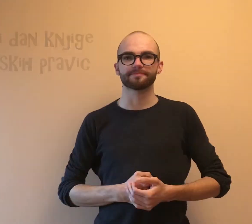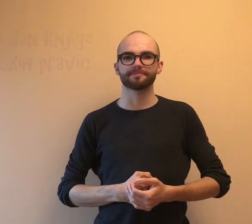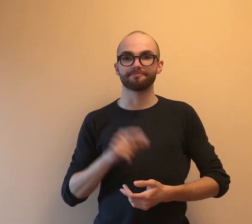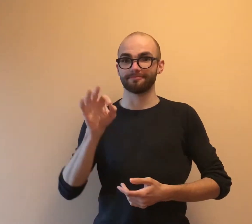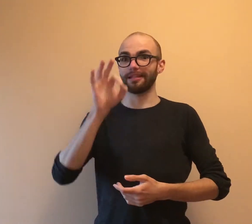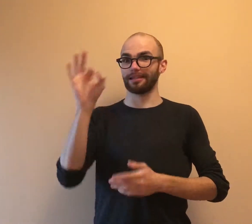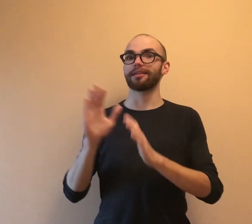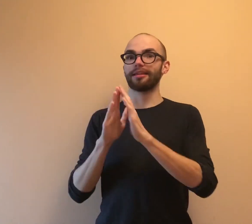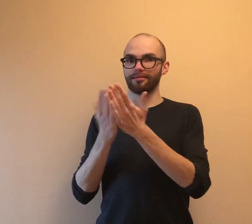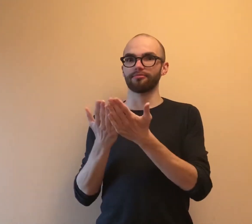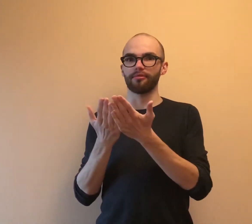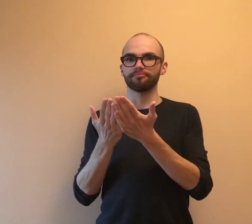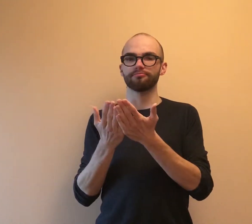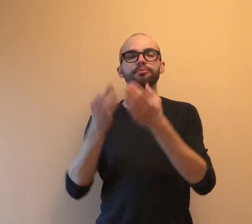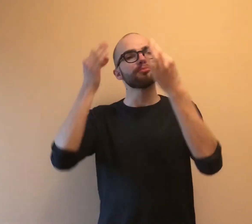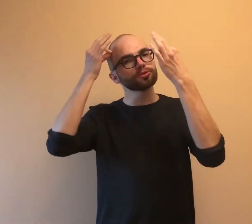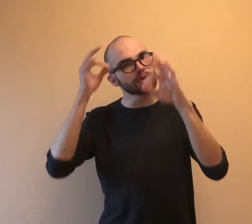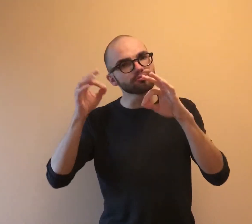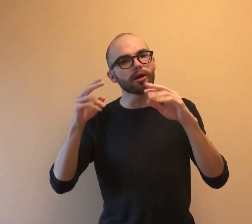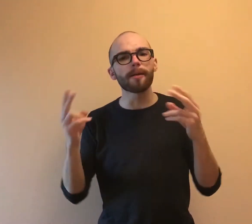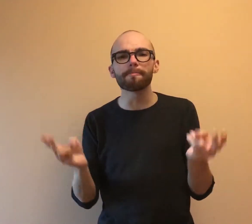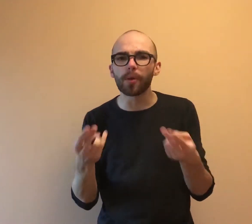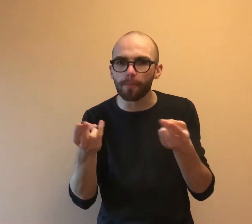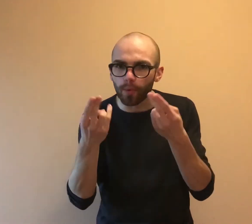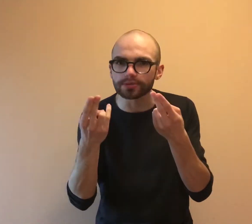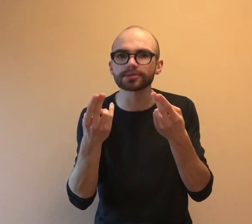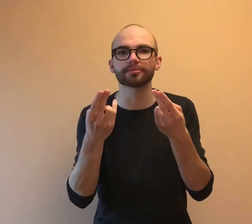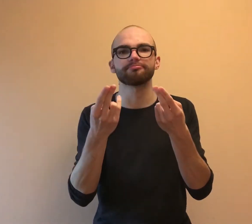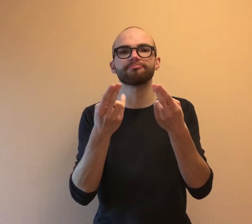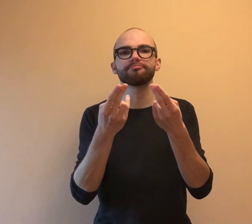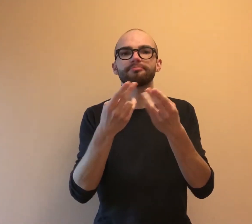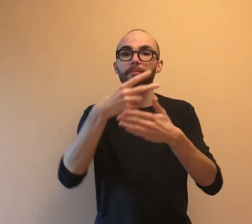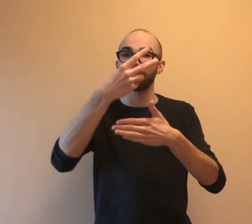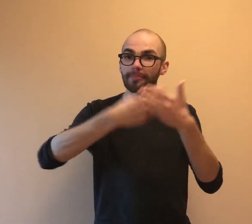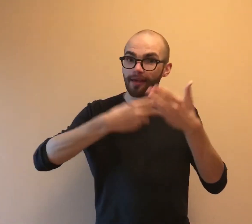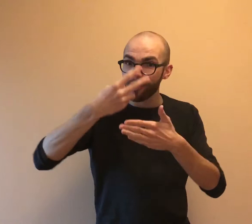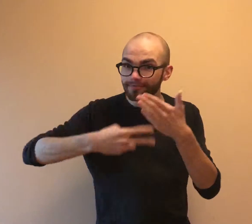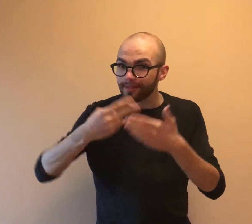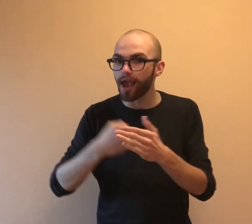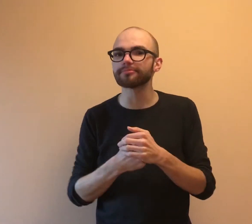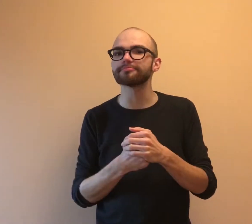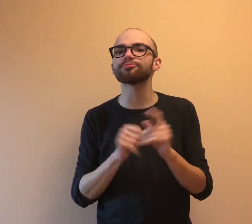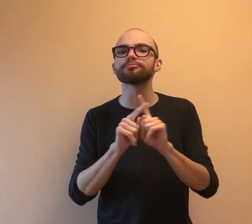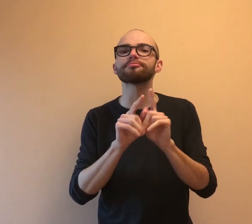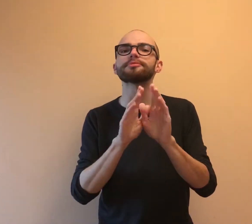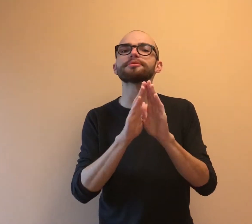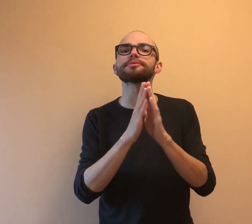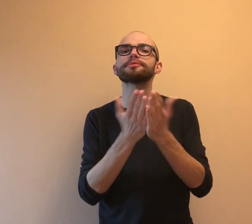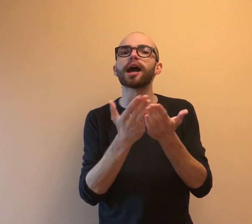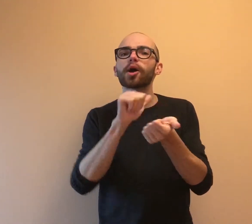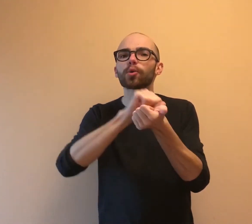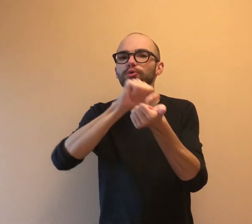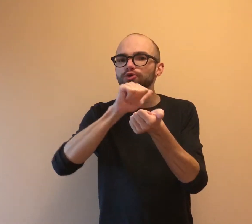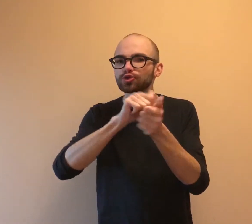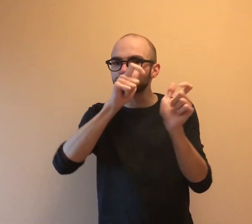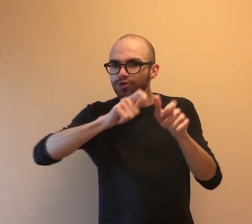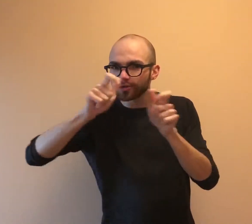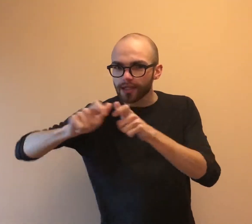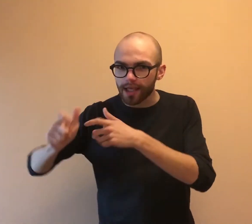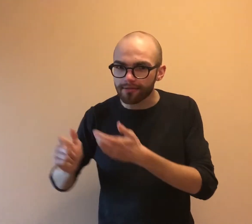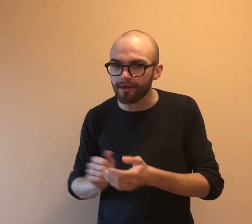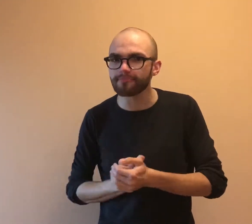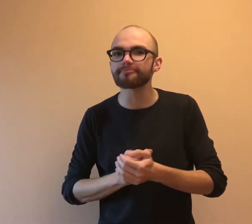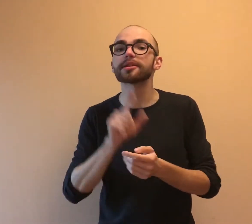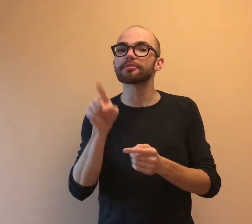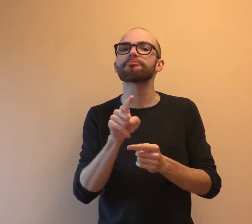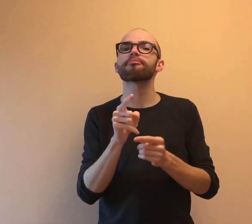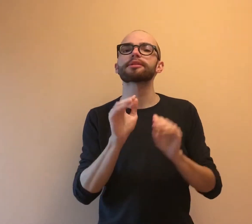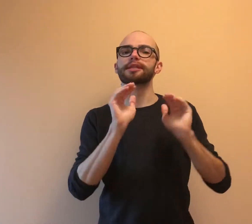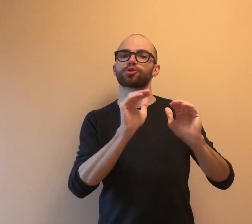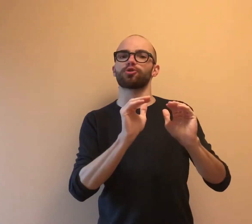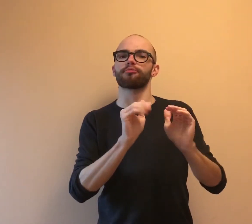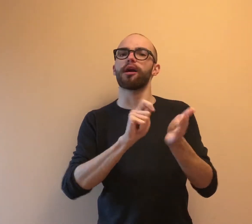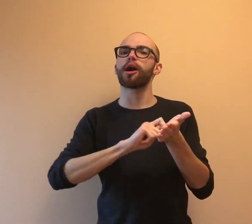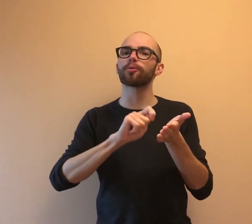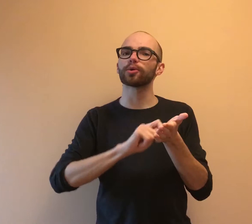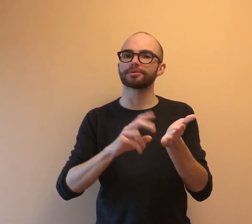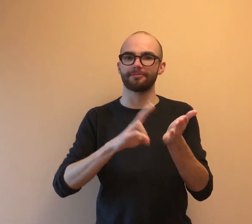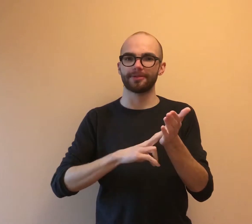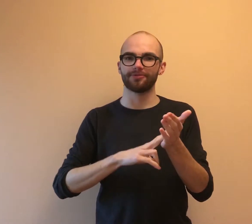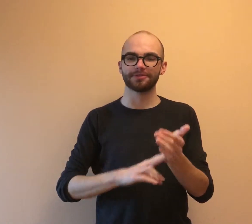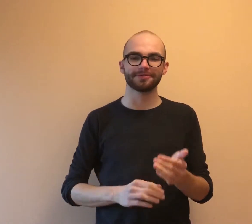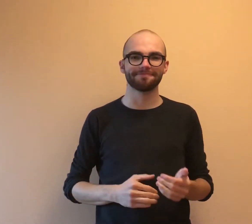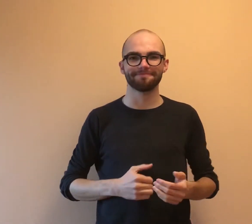Dan knjige je posvečen promociji branja, založništva in zaščiti avtorskih pravic.